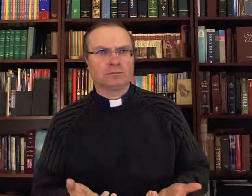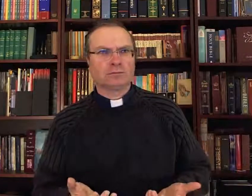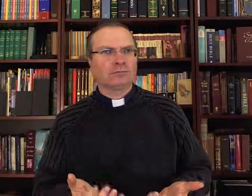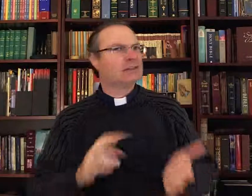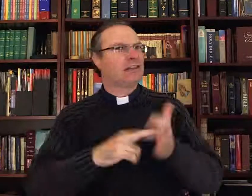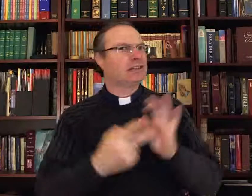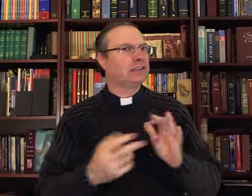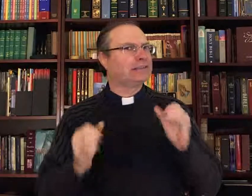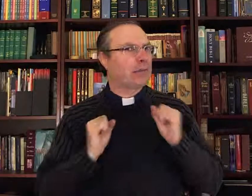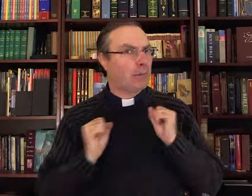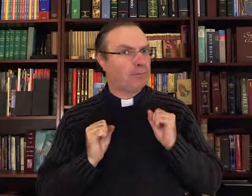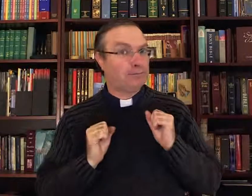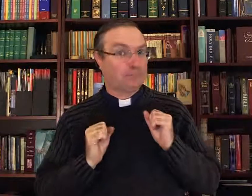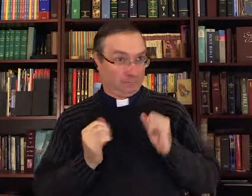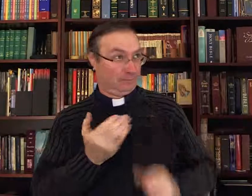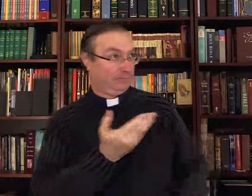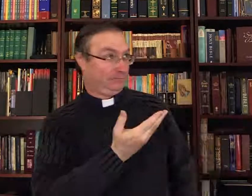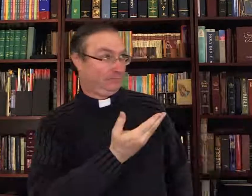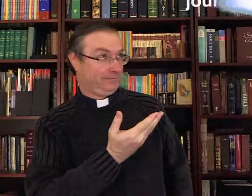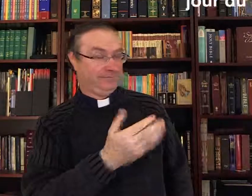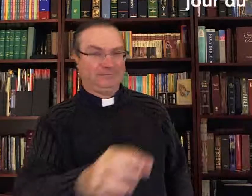Que signifie «sabbat»?